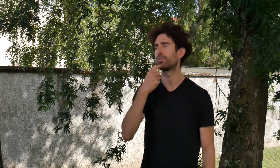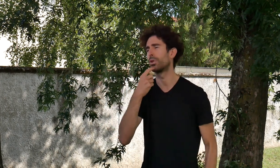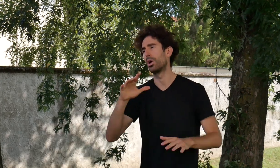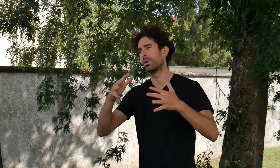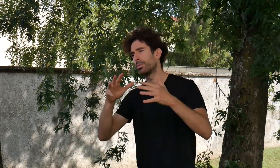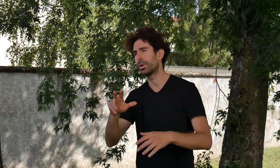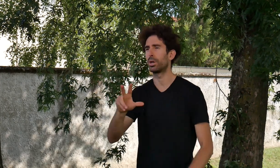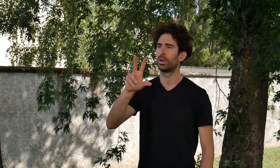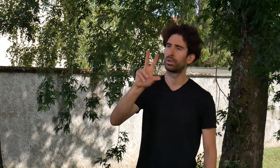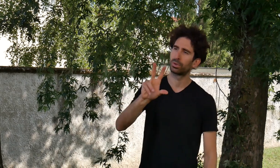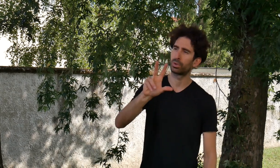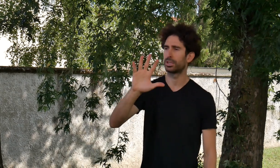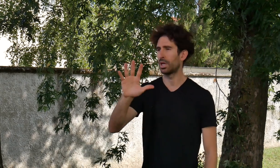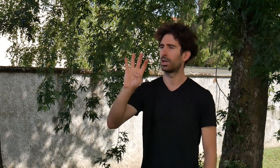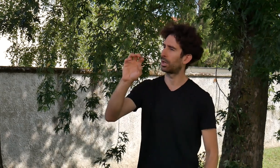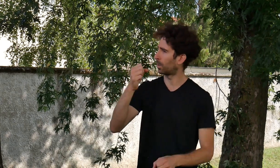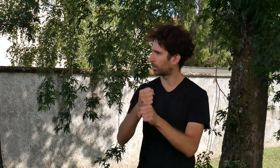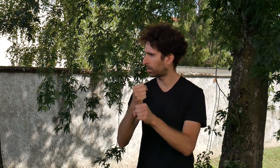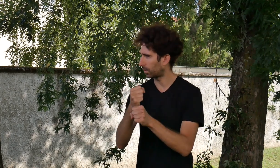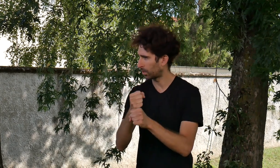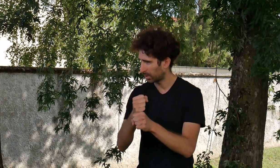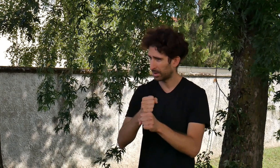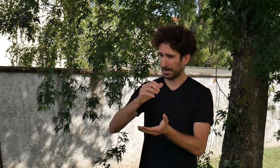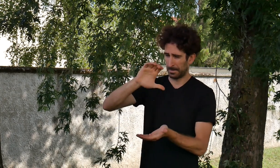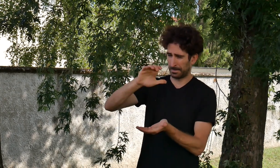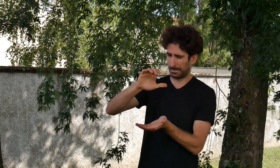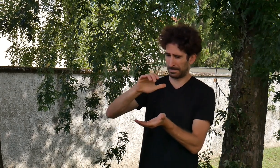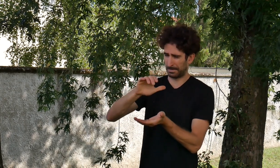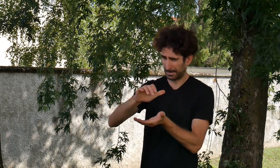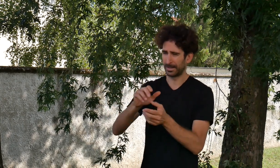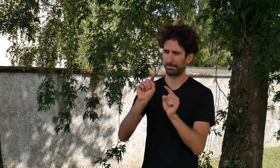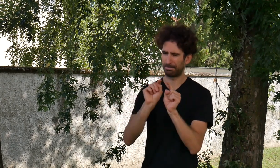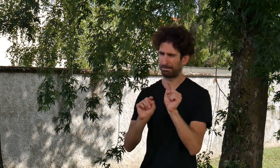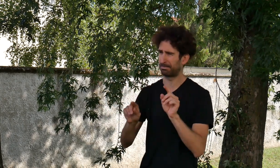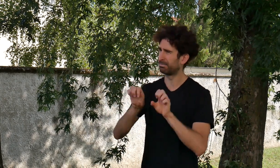c'est-à-dire vers 35 à 40 ans, le stock devient insuffisant